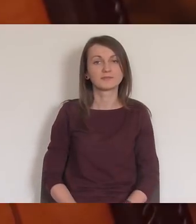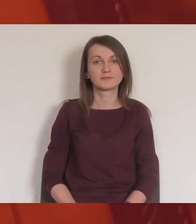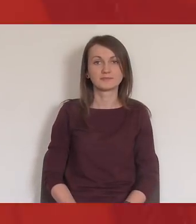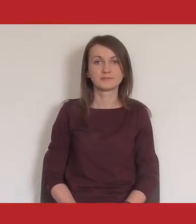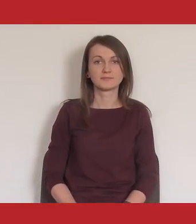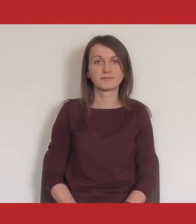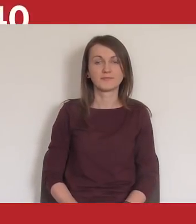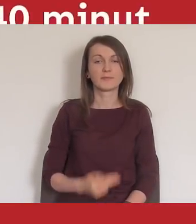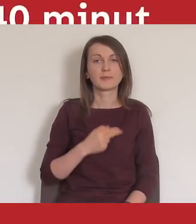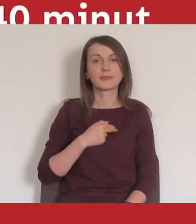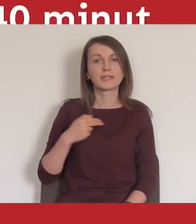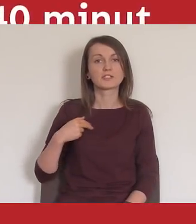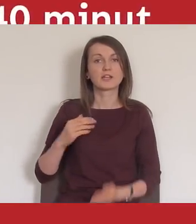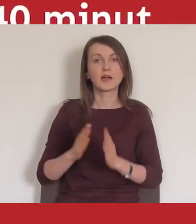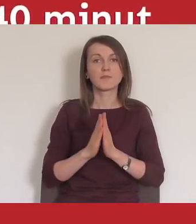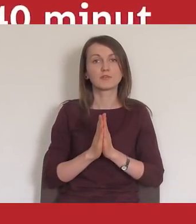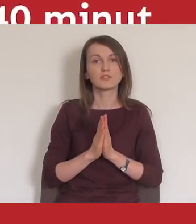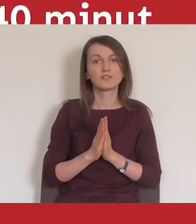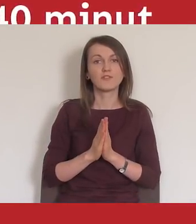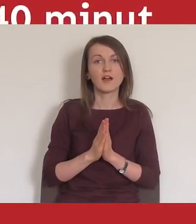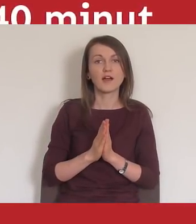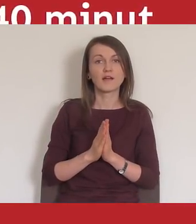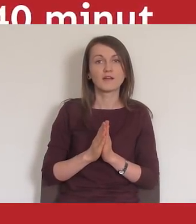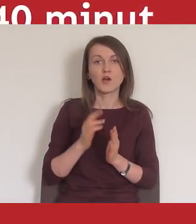Nasza medytacja potrwa około 40 minut.